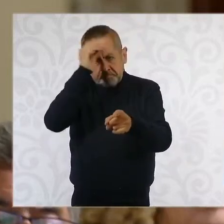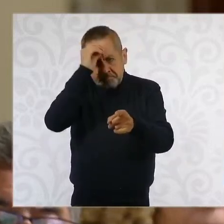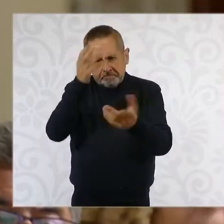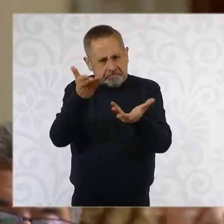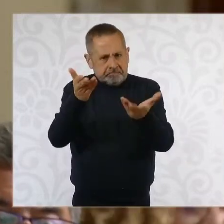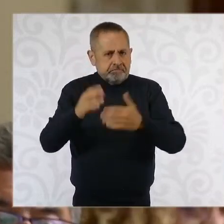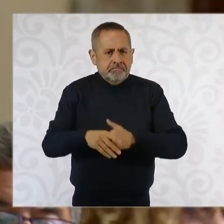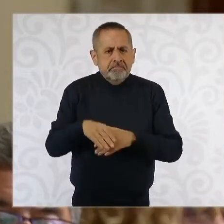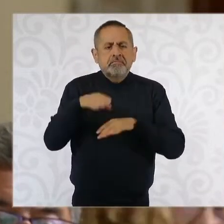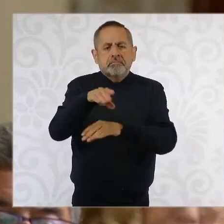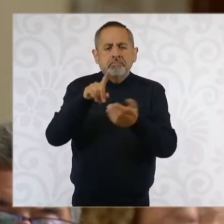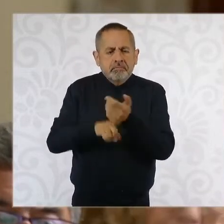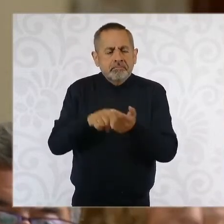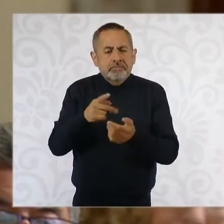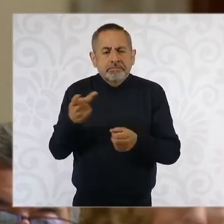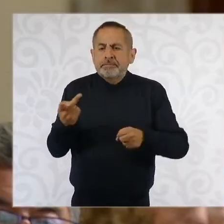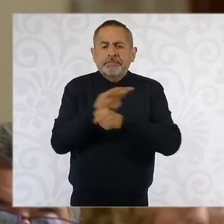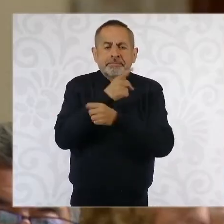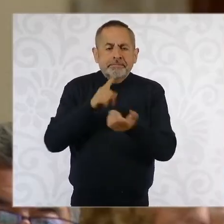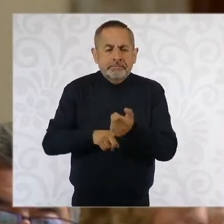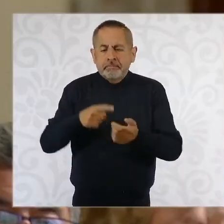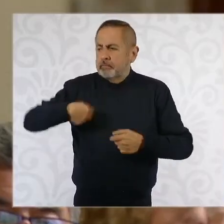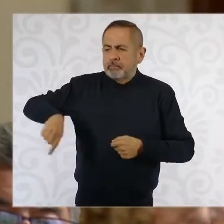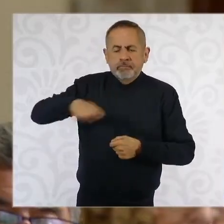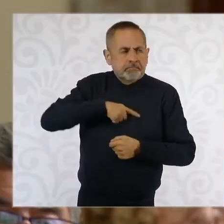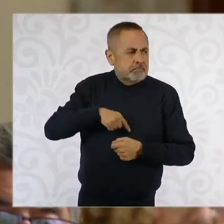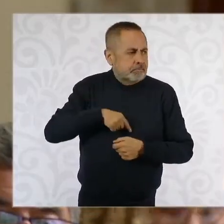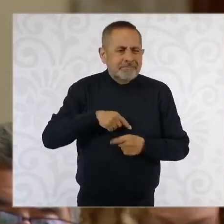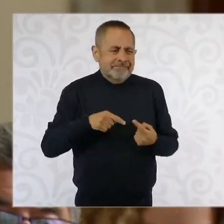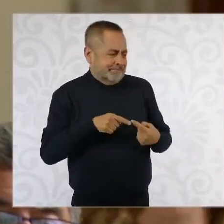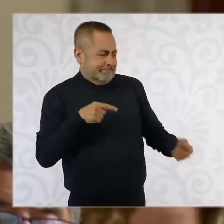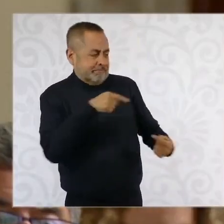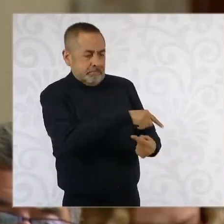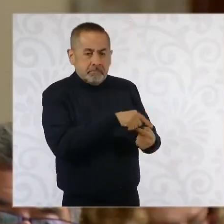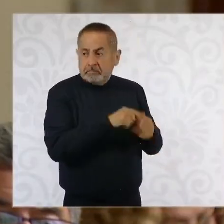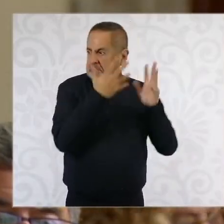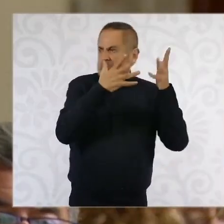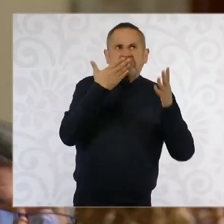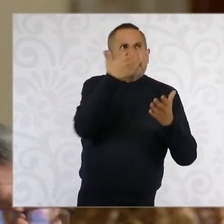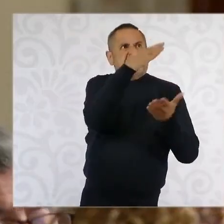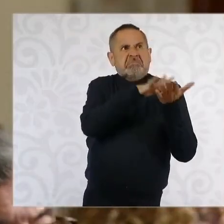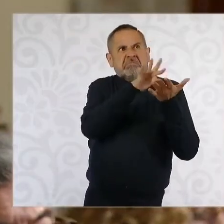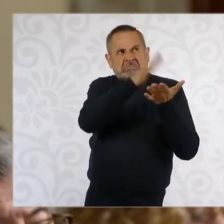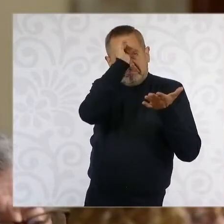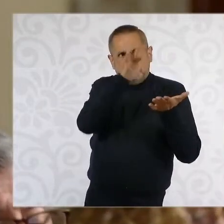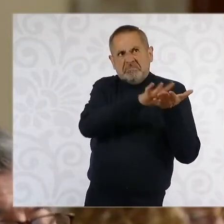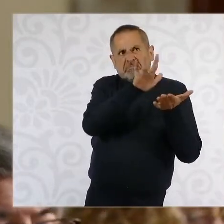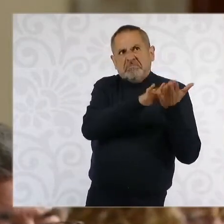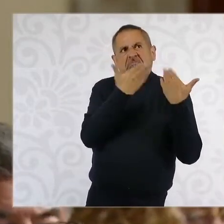sobre también la postura de la oposición aquí en nuestro país que aplaude y que apoya pues estas